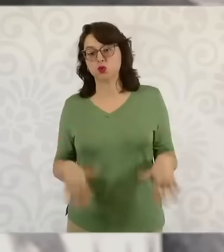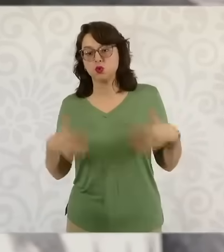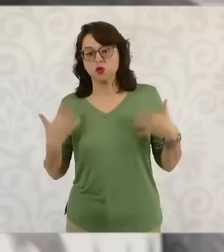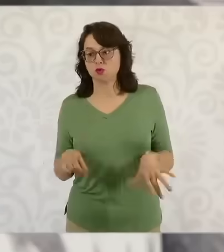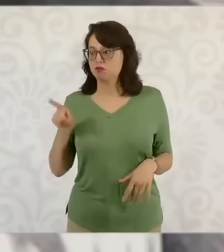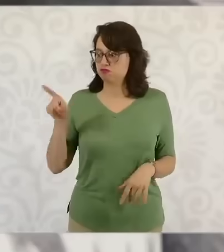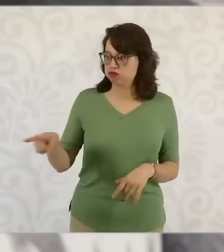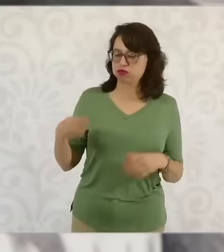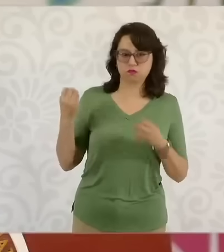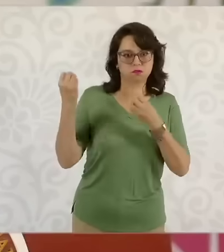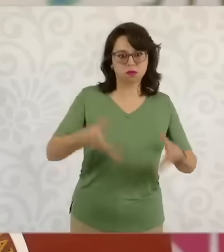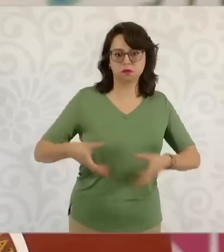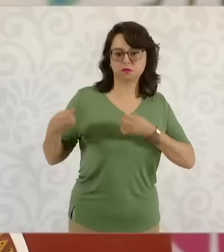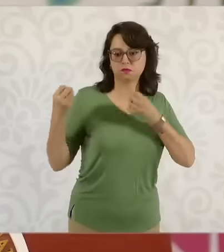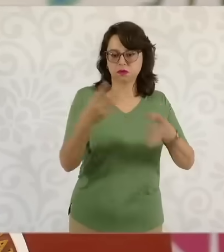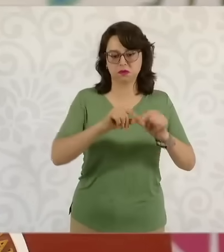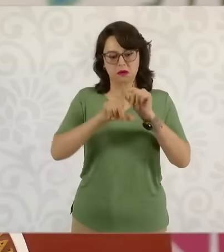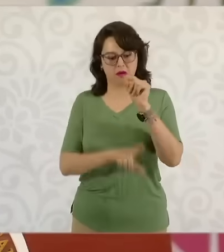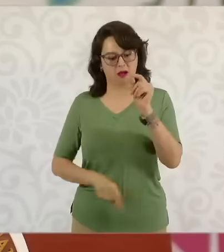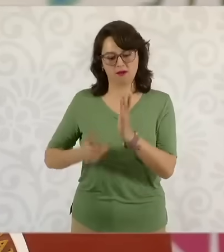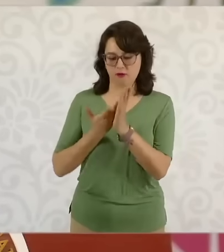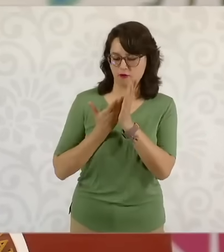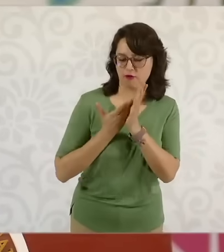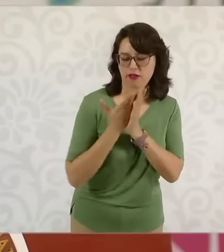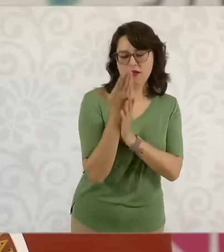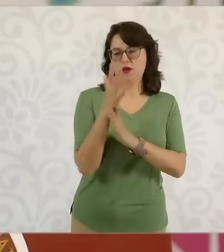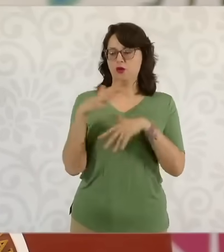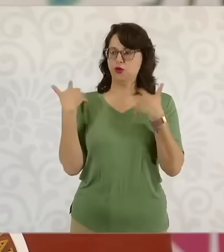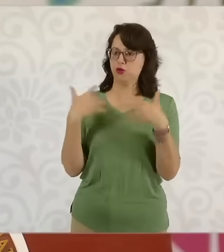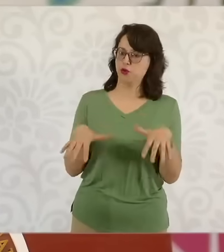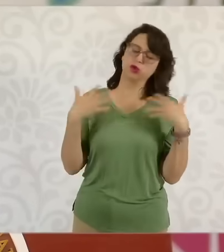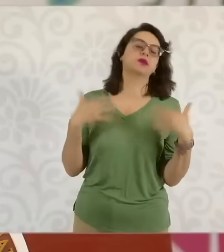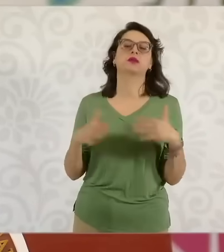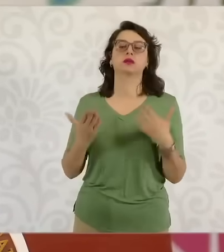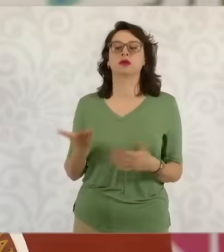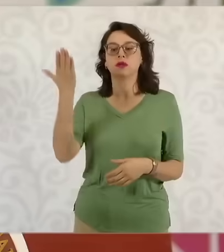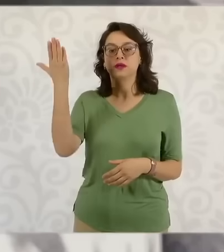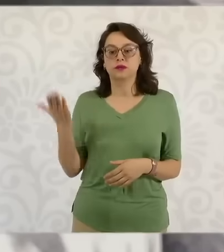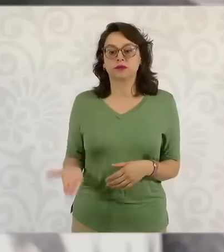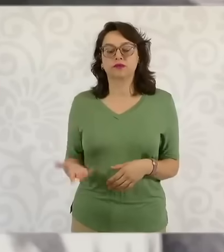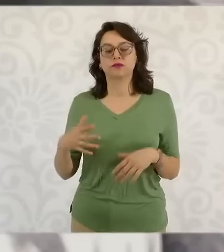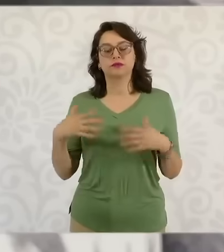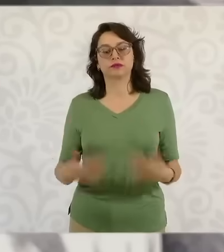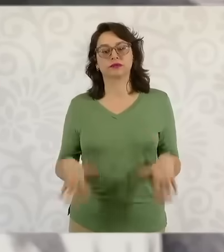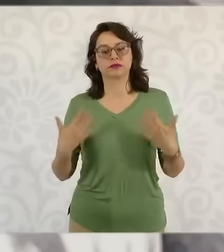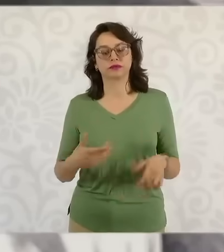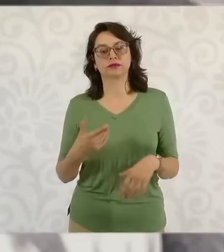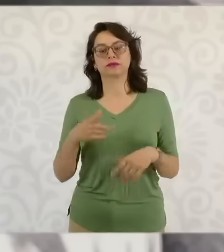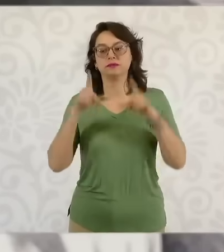lealtad a la causa tampoco la huella que dejó el apóstol de la democracia en Francisco Villa